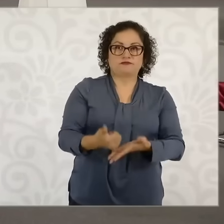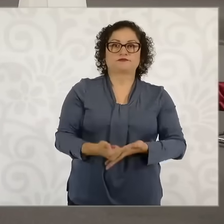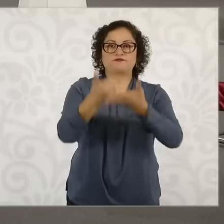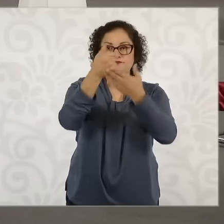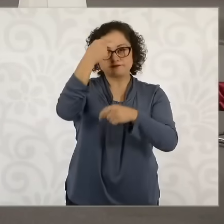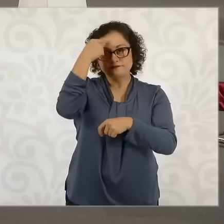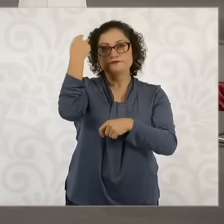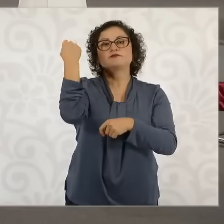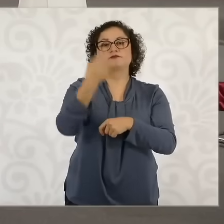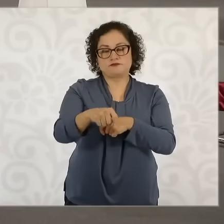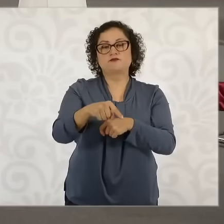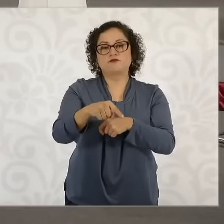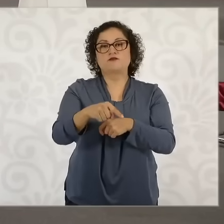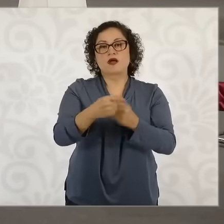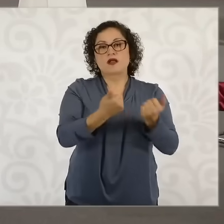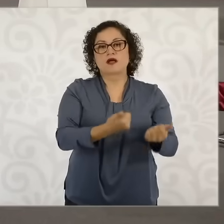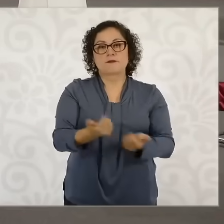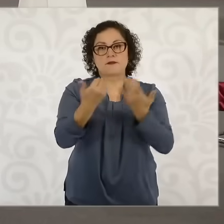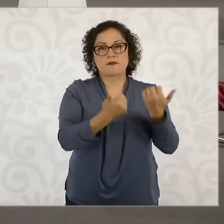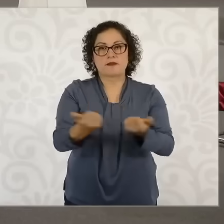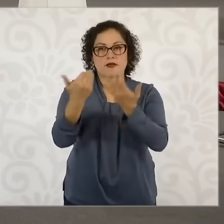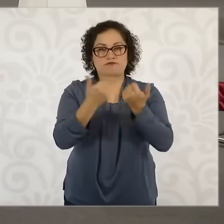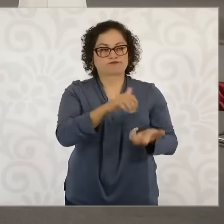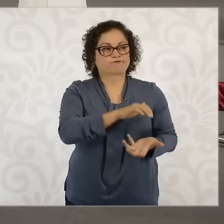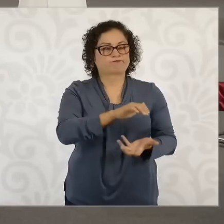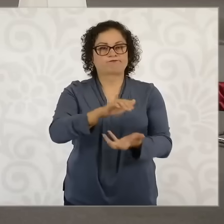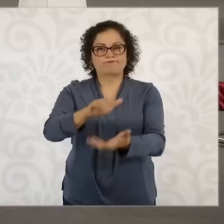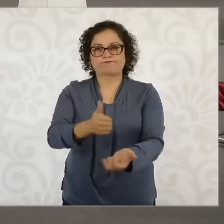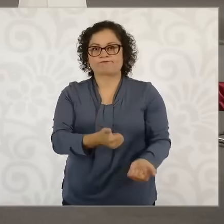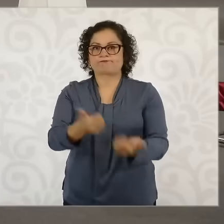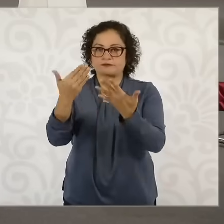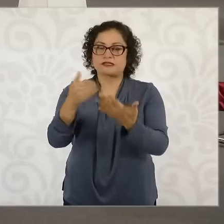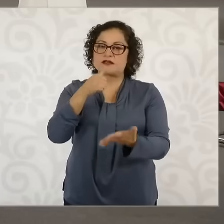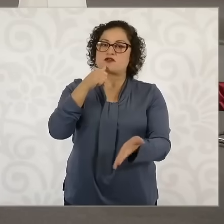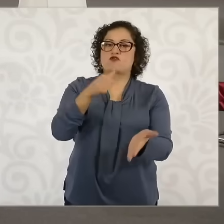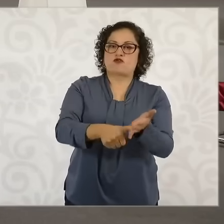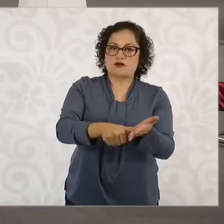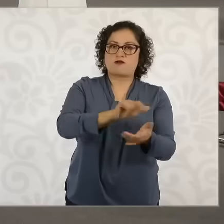nacional a través del servicio de paquetería y transporte de correo vía aérea y que es muy